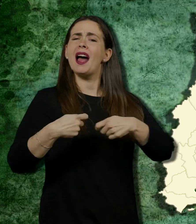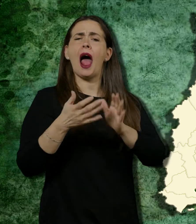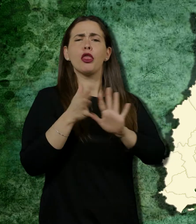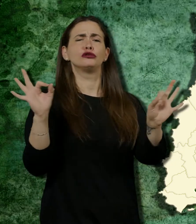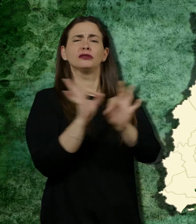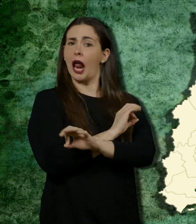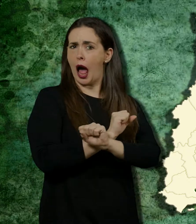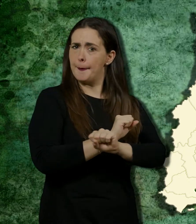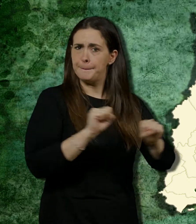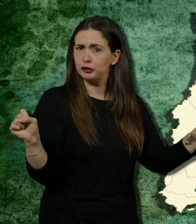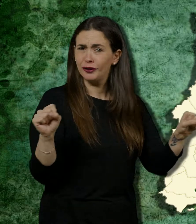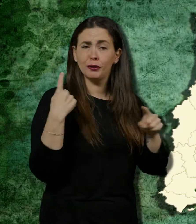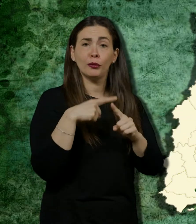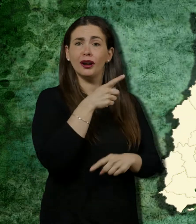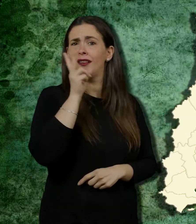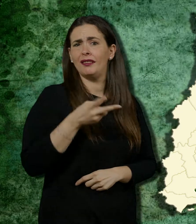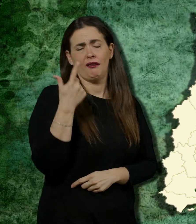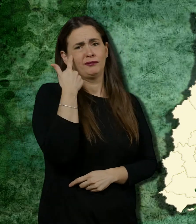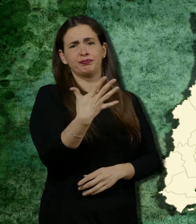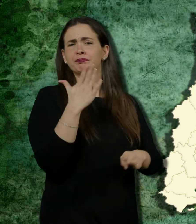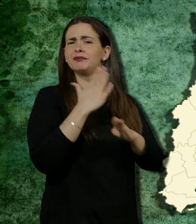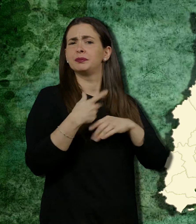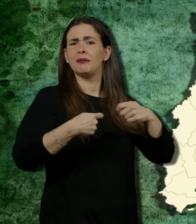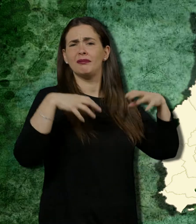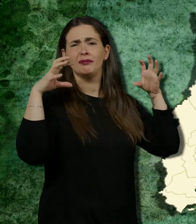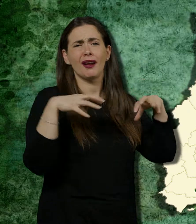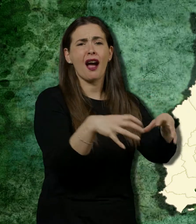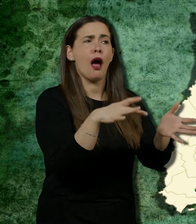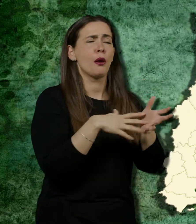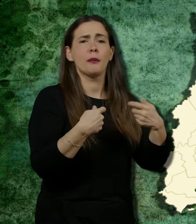Destacat: No es pot parlar de Vic sense fer referència al mercat: